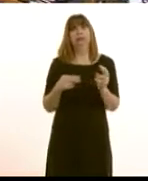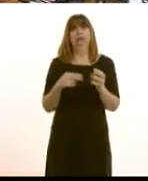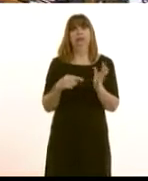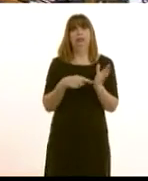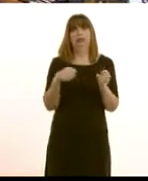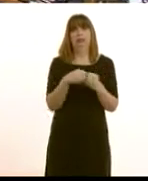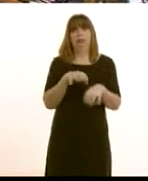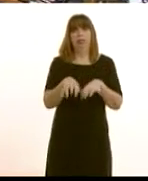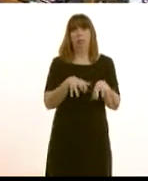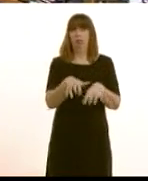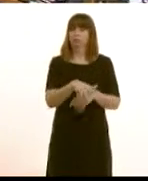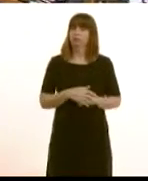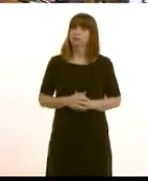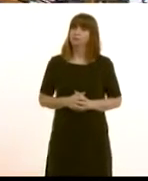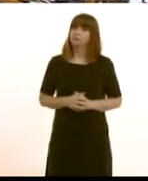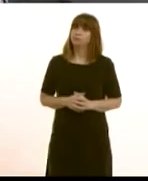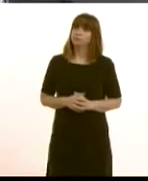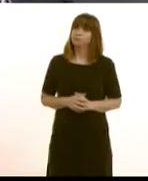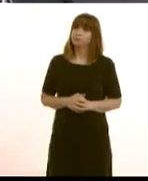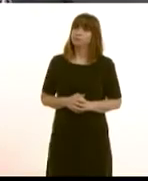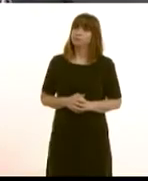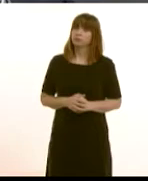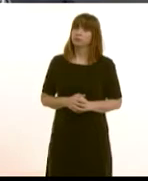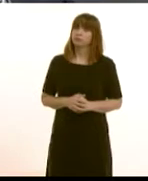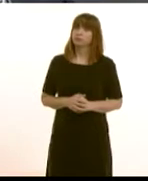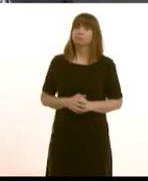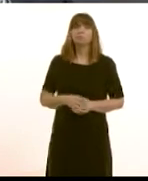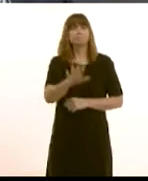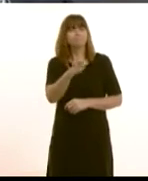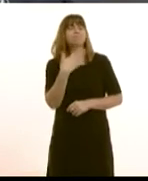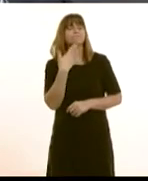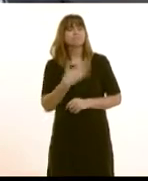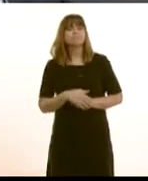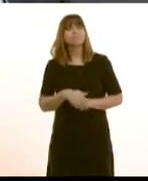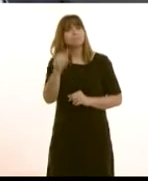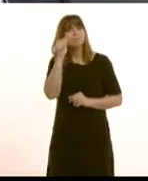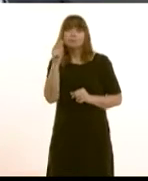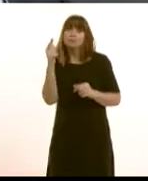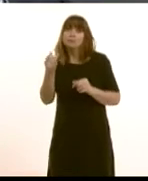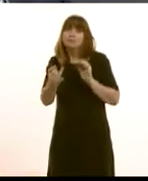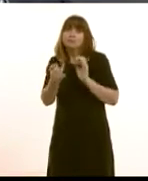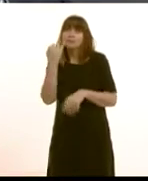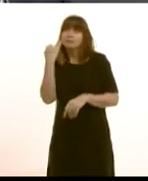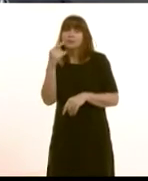ymweliad chi ‚ Doc Penfro yr wythnos diwethaf bod pobl sir Benfro yn rhoi croeso twymgalon